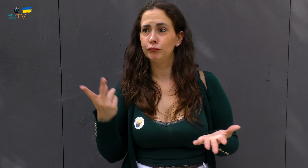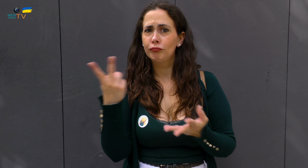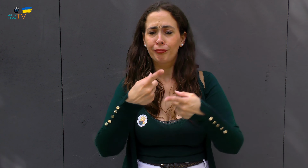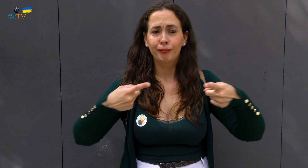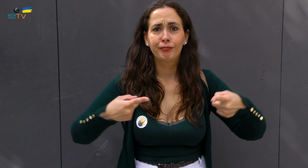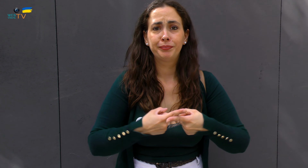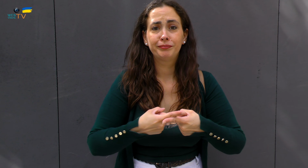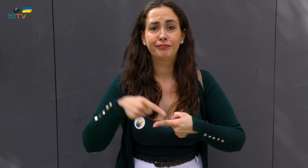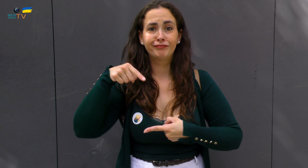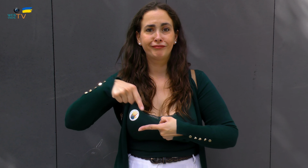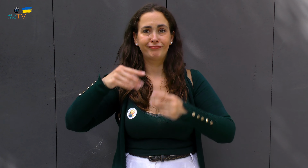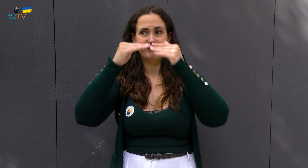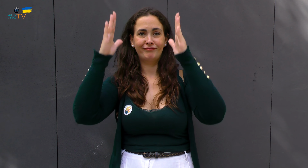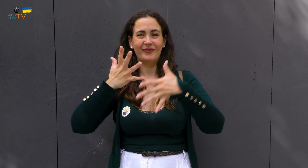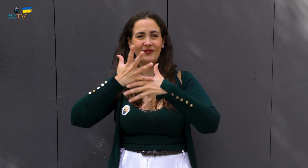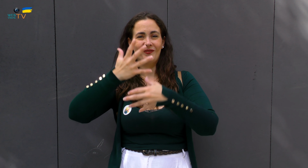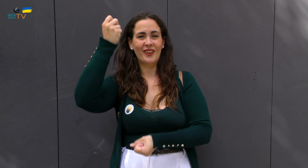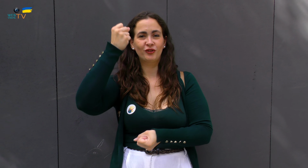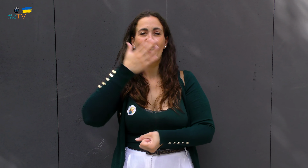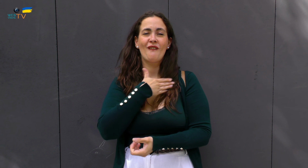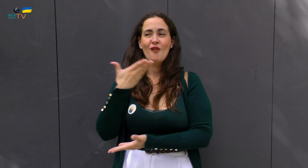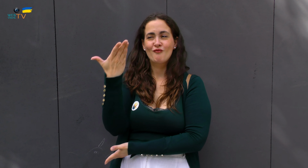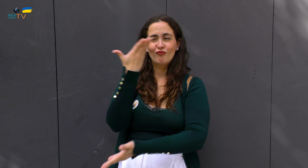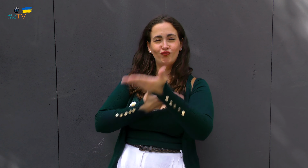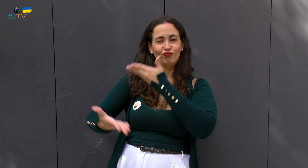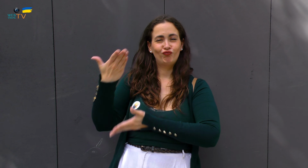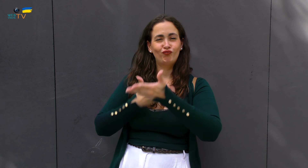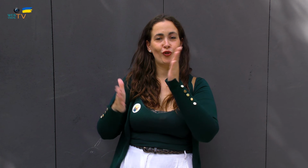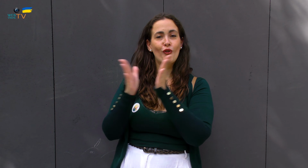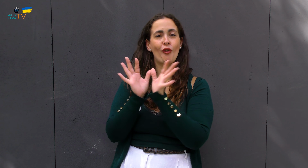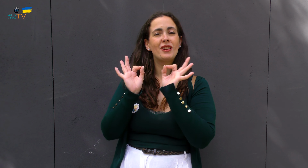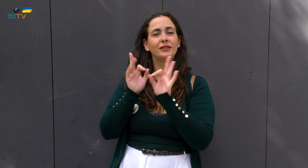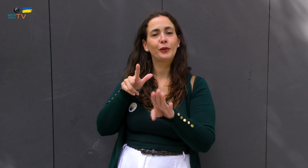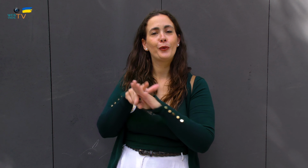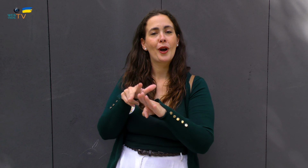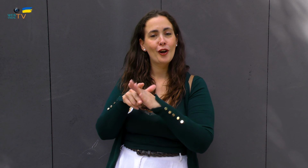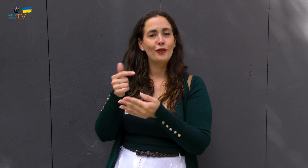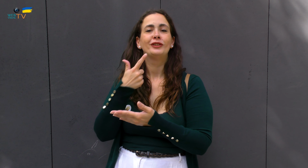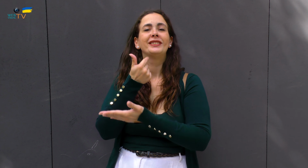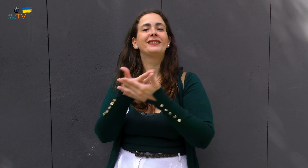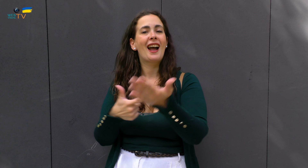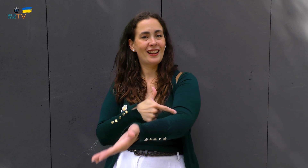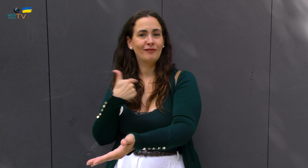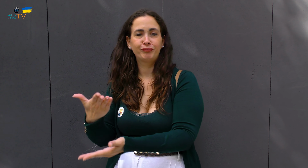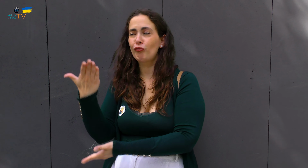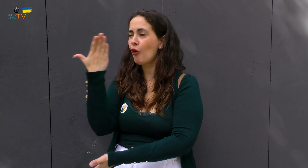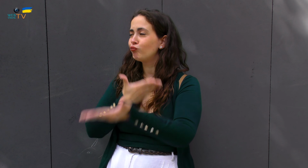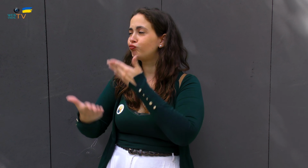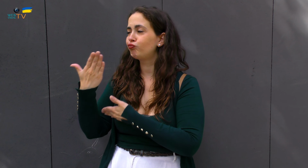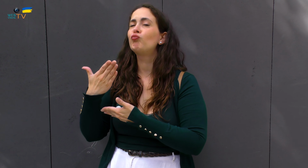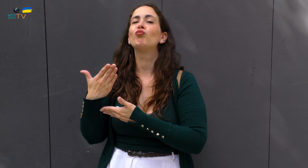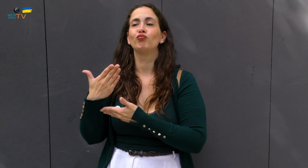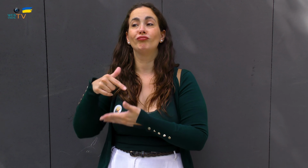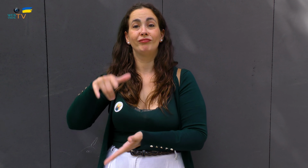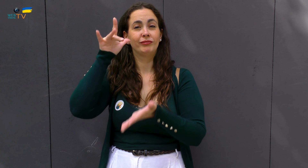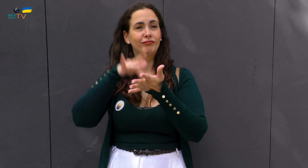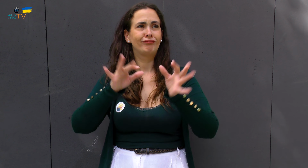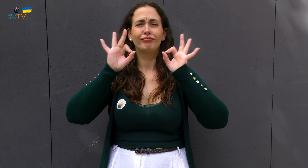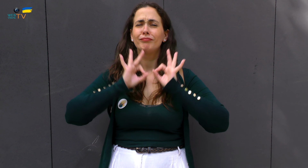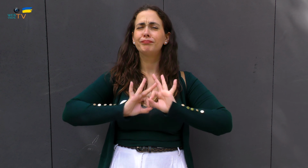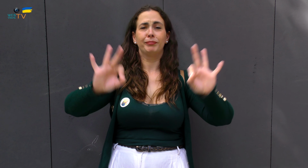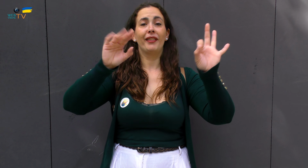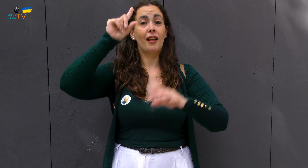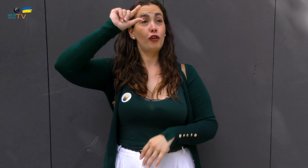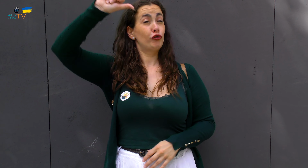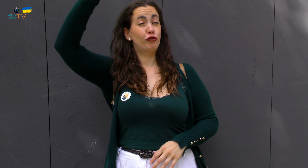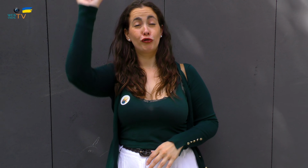Per aquest motiu, la FESOCA ha volgut col·laborar amb el Banc de Sang i Teixits i durant tot el dia